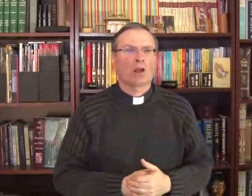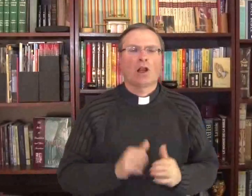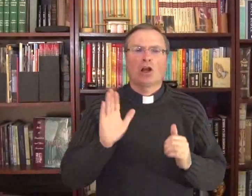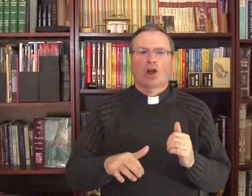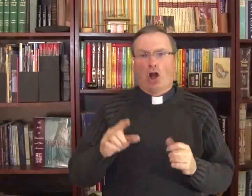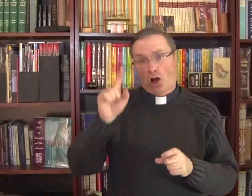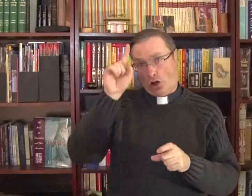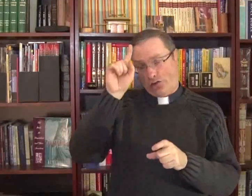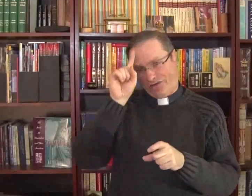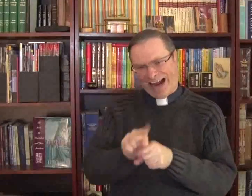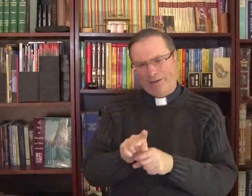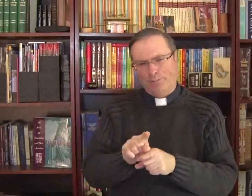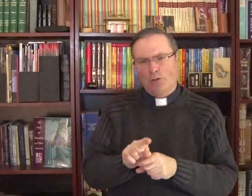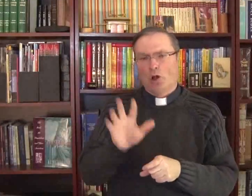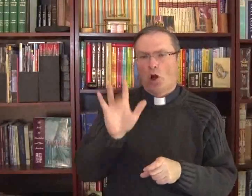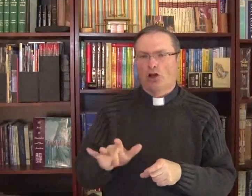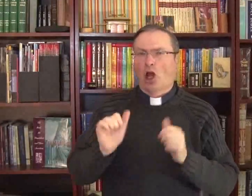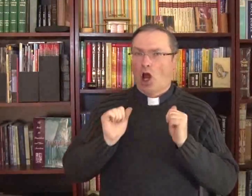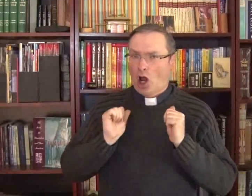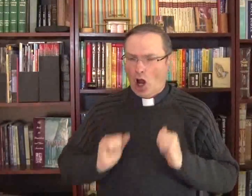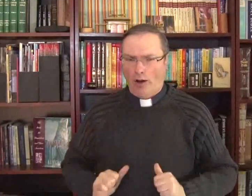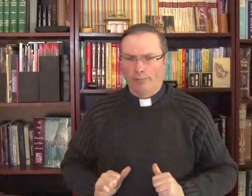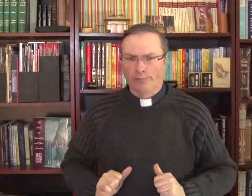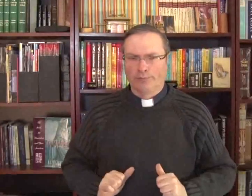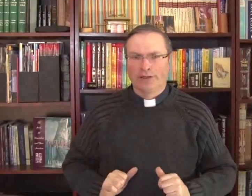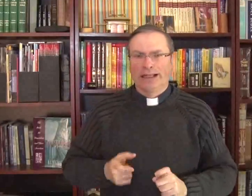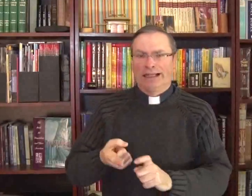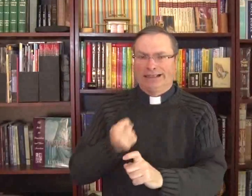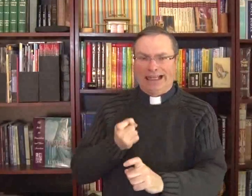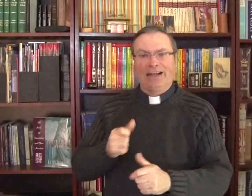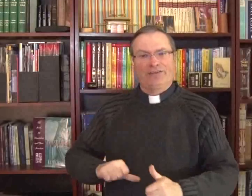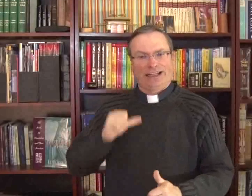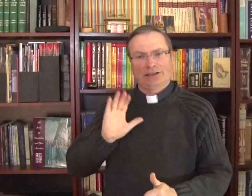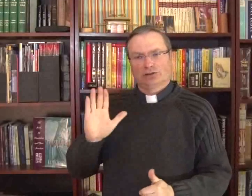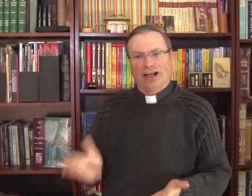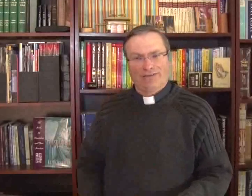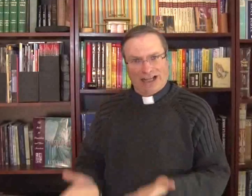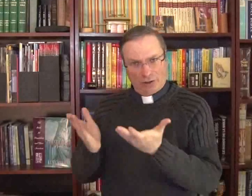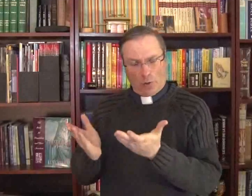Que le frère de condition humble tire fierté de son élévation.